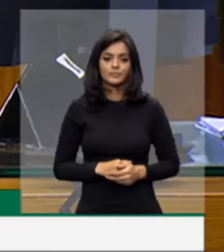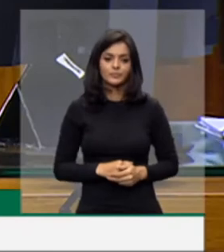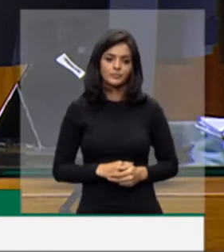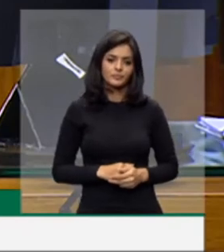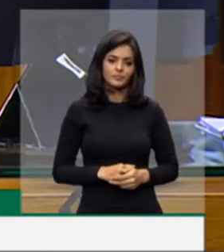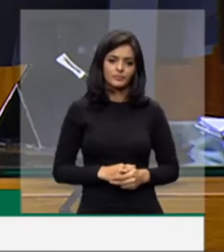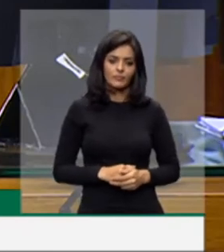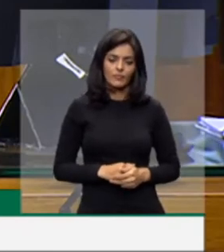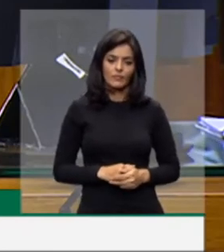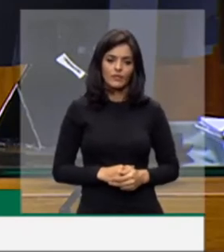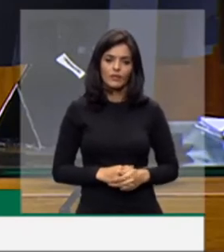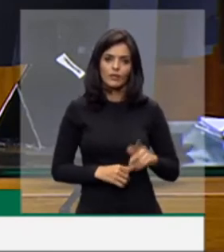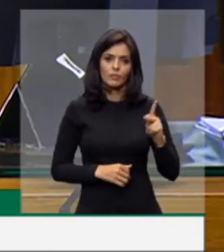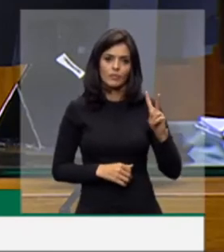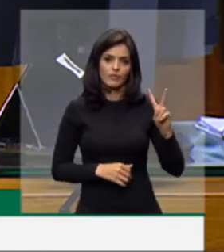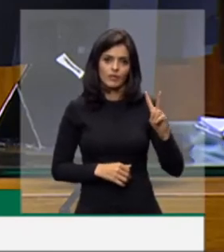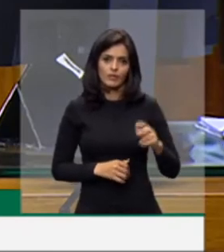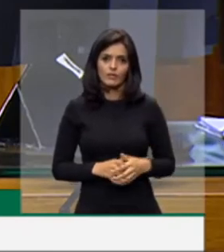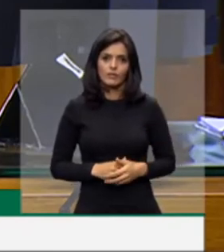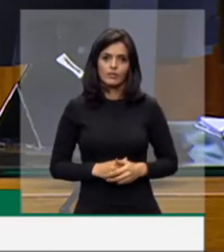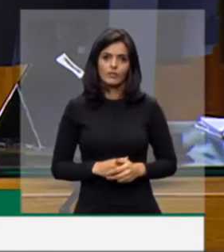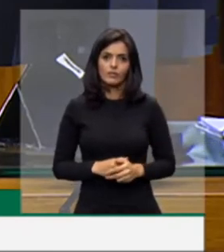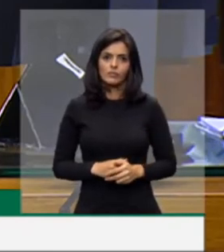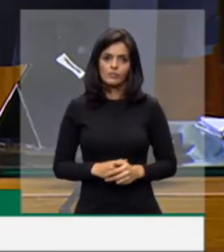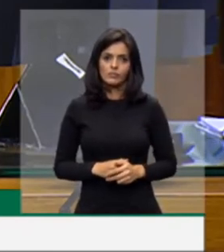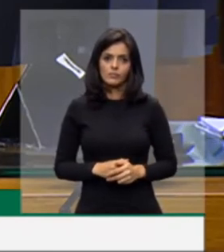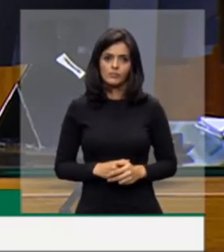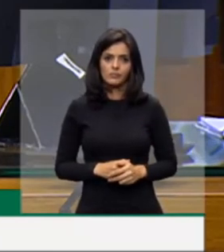AVANTE? PATRIOTA? PV? -- [DEPUTADA]: O AVANTE VOTA SIM, PRESIDENTE. -- [PRESIDENTE]: AVANTE